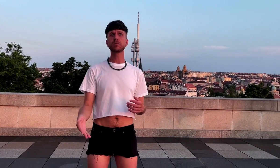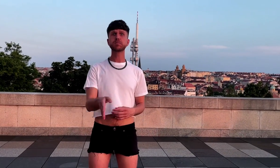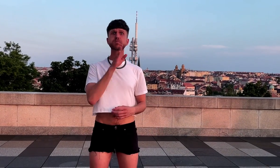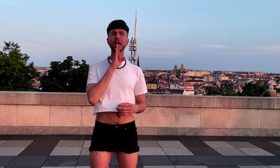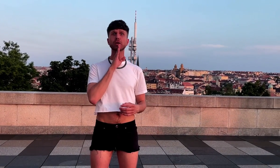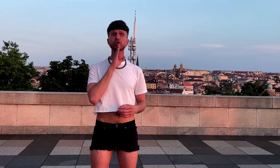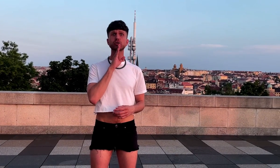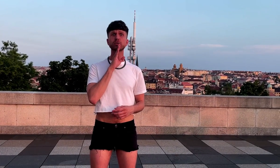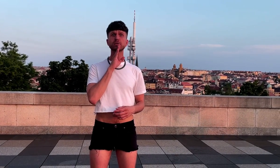bitch!